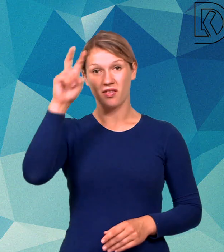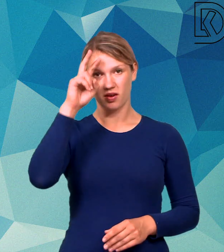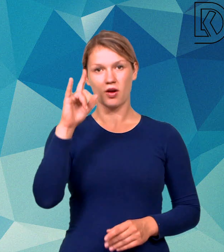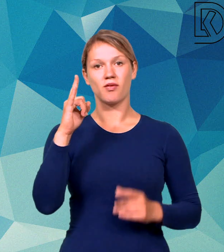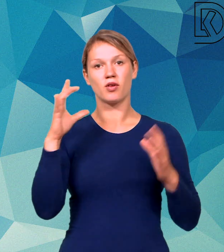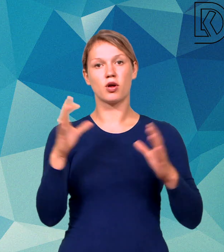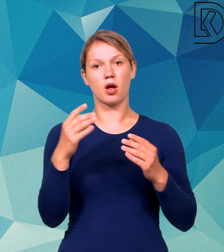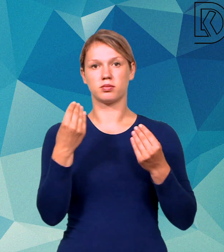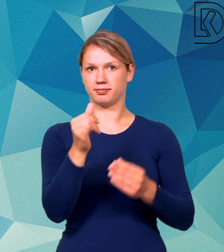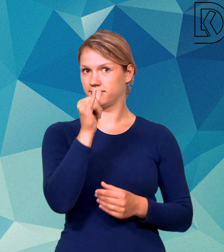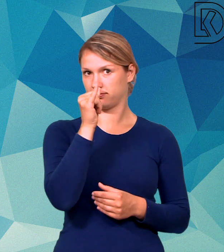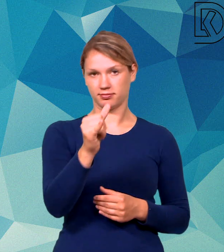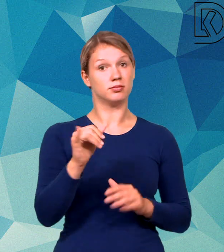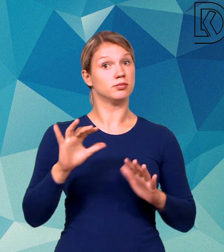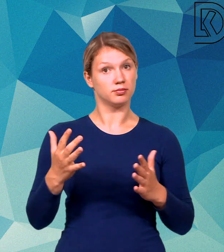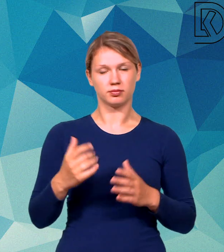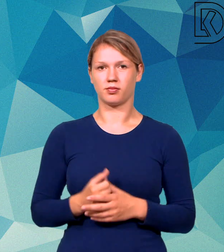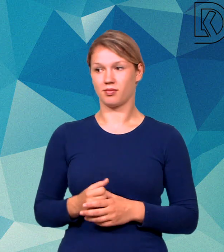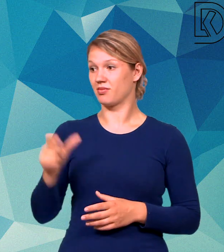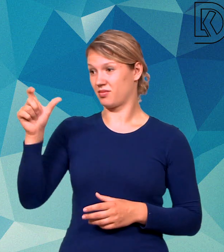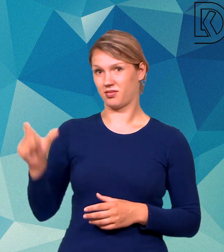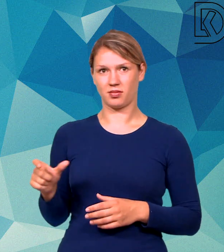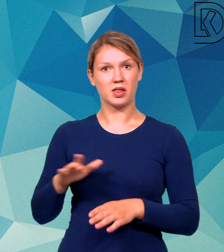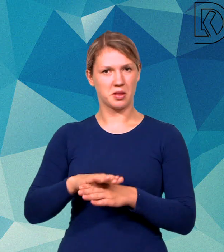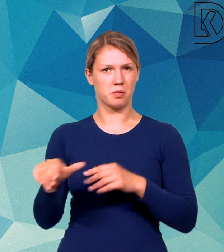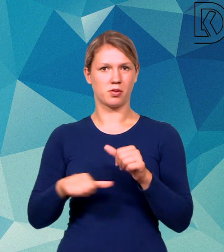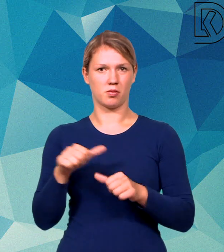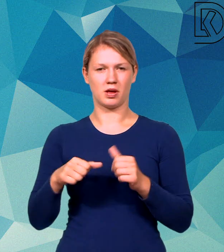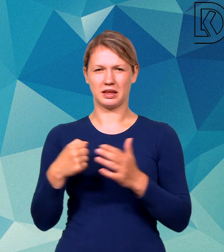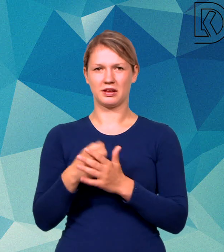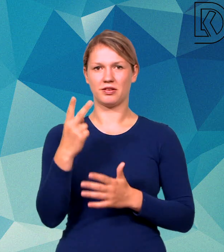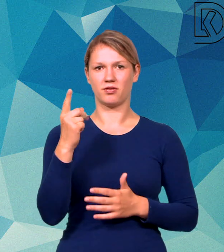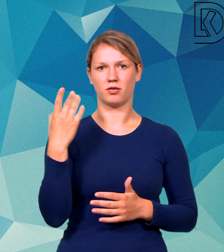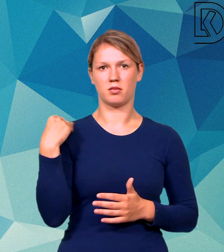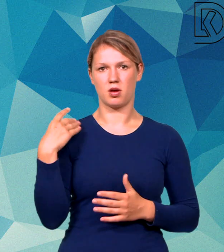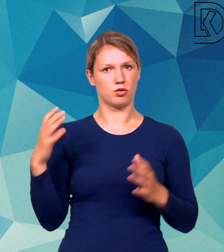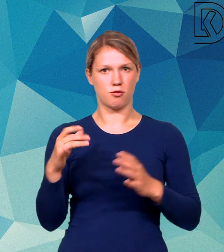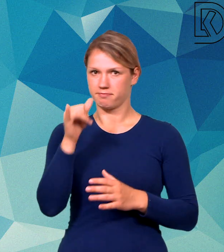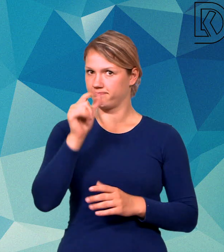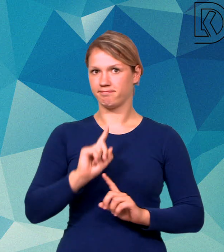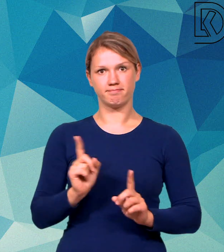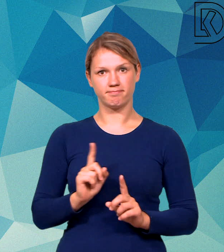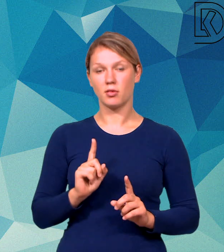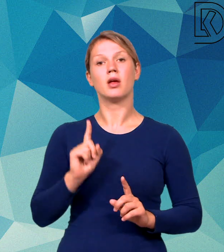Valstybė nesuteikia vaiklo globos šiais atvejais: Globa yra nesuteikiama nepilnamečiam asmeniui iki 21 metų,